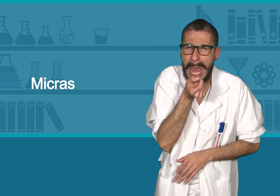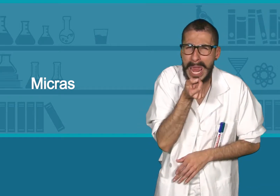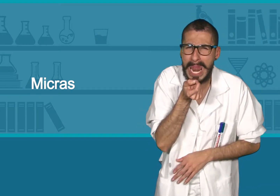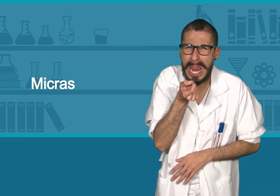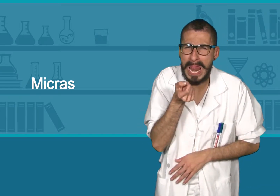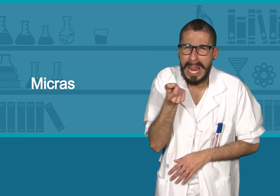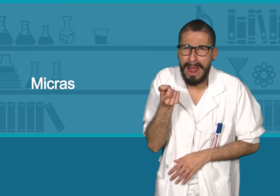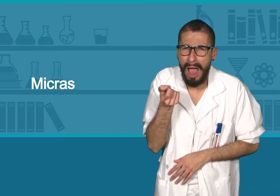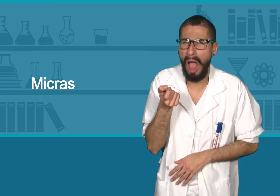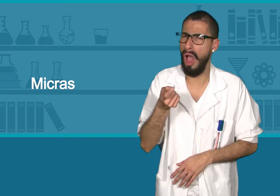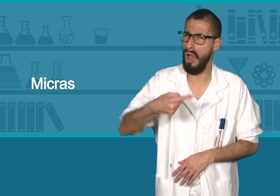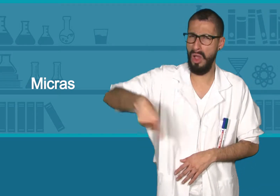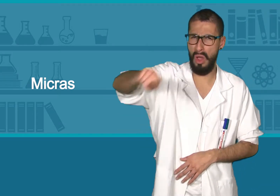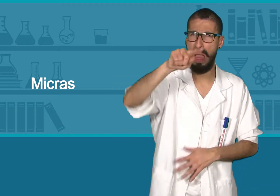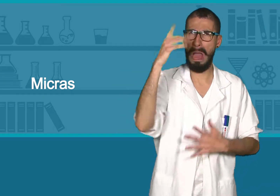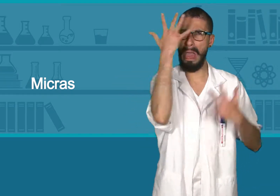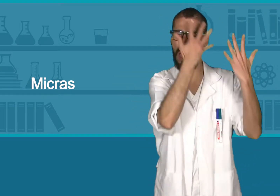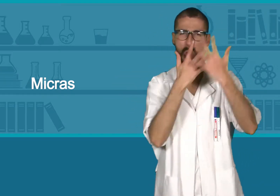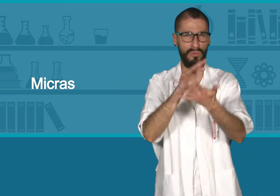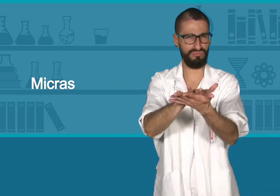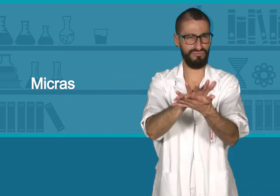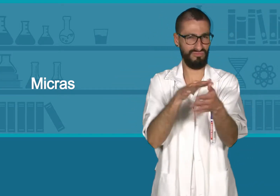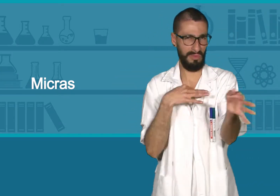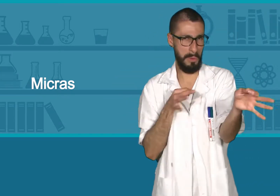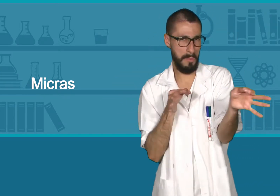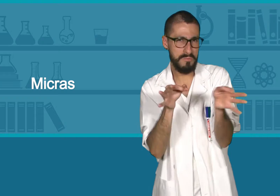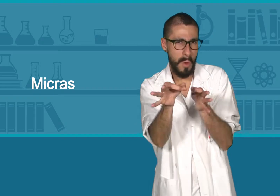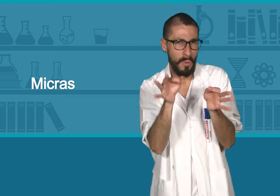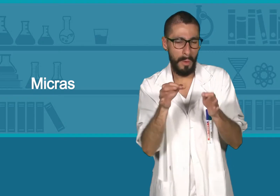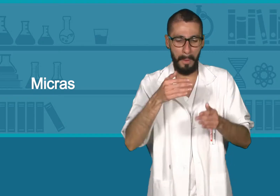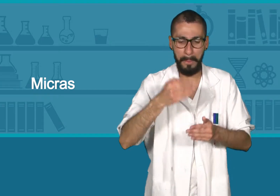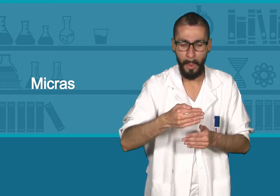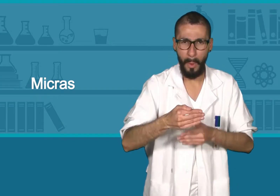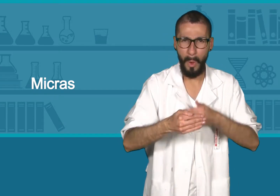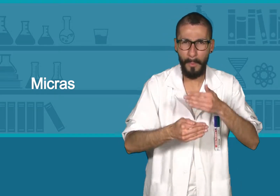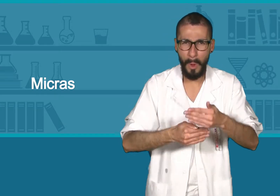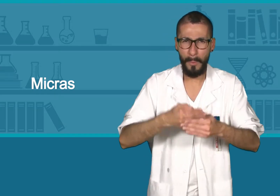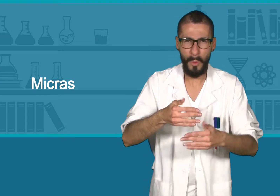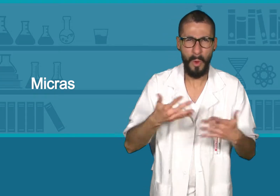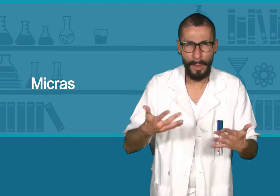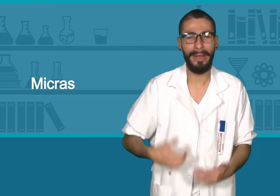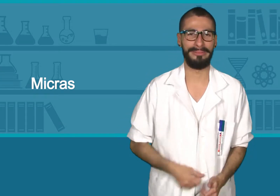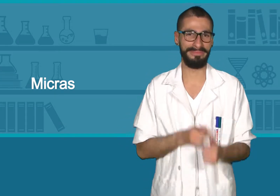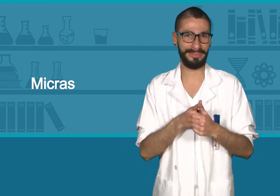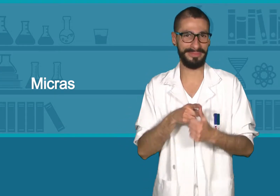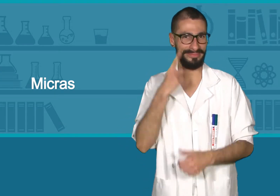para elementos muy pequeños. Voy a explicar poco a poco para no confundirlos, tranquilos.